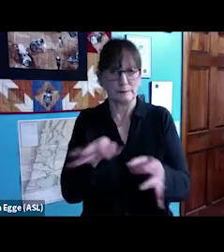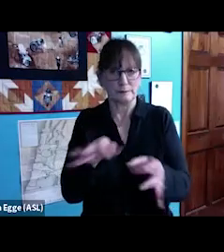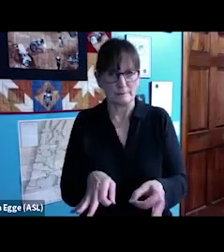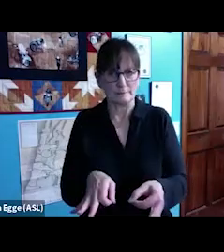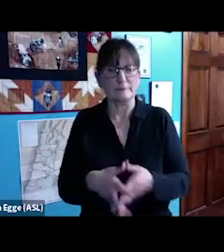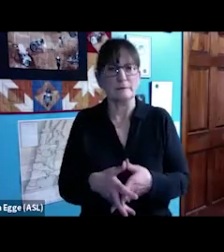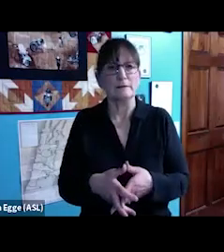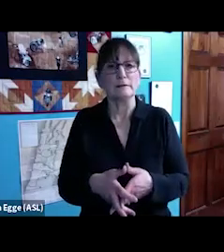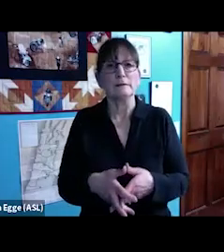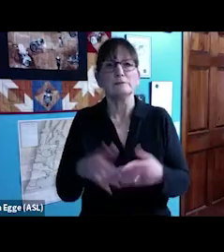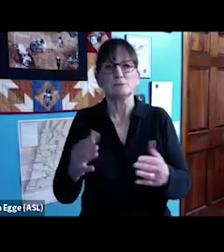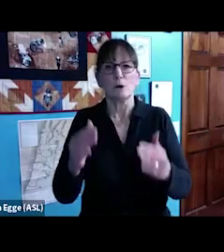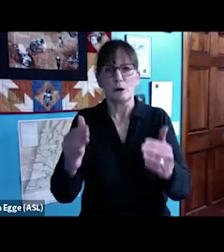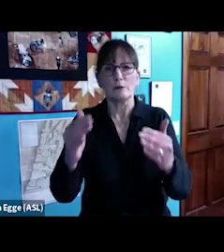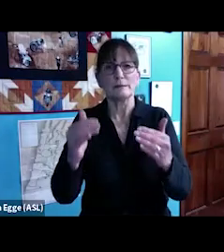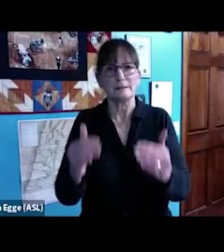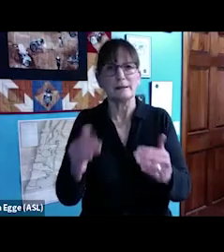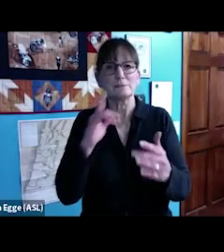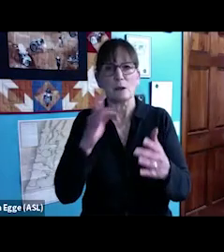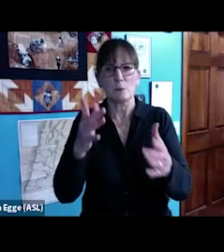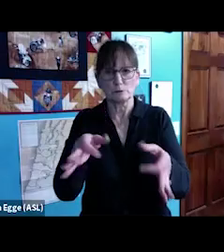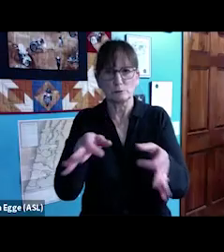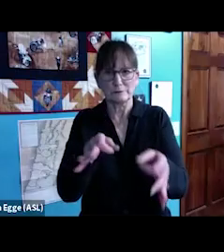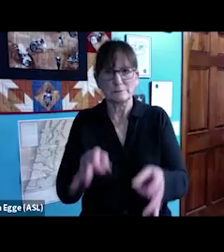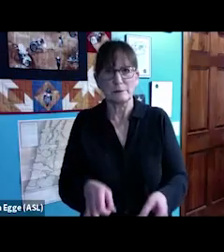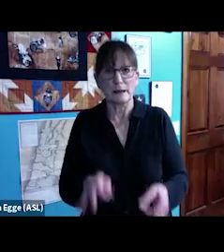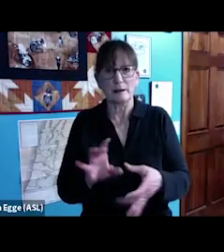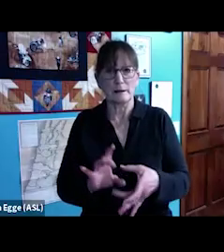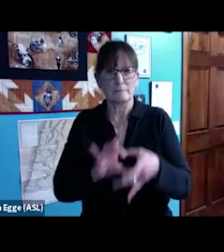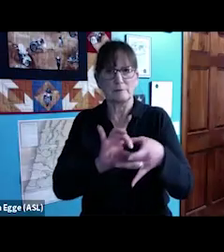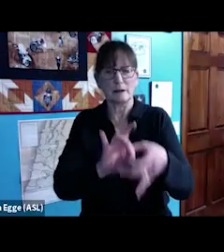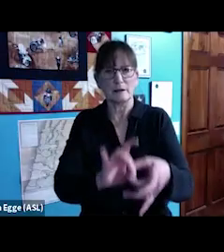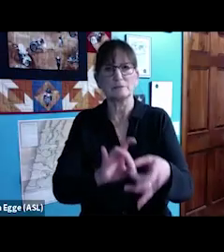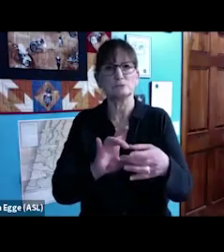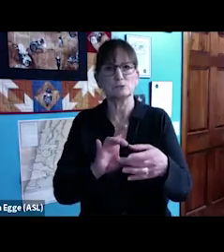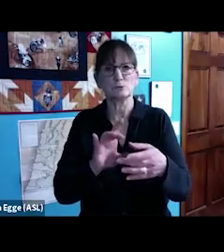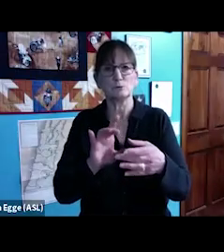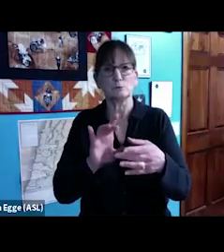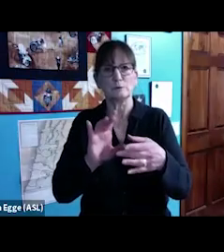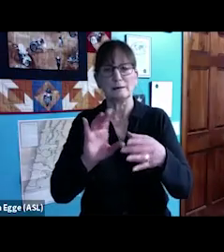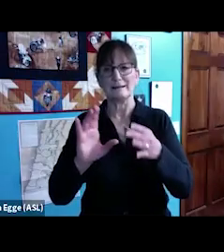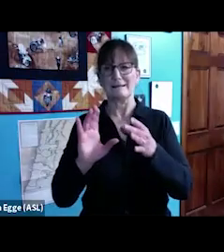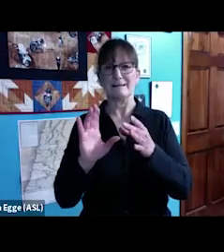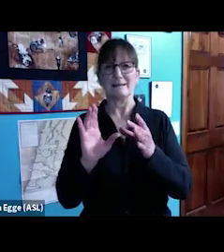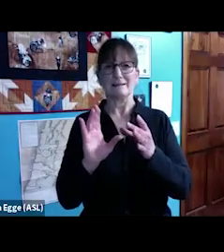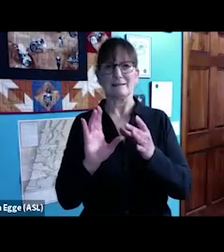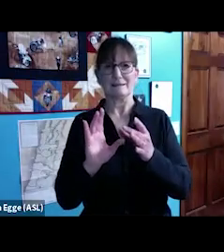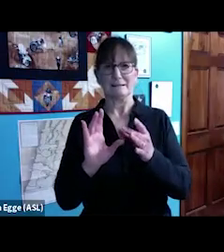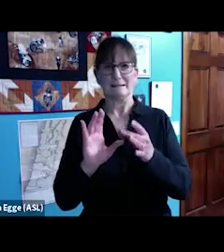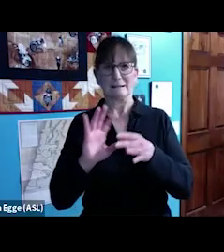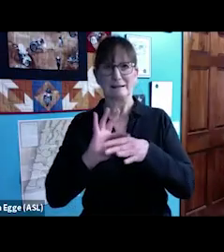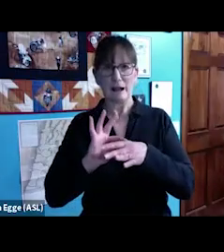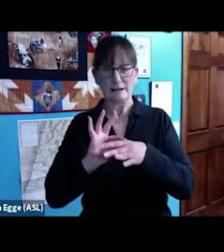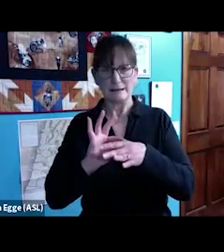Y en realidad me gusta esto porque nos permite agregar ese paso adicional de firmar documentos